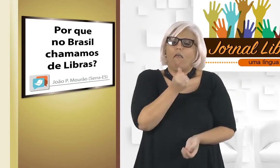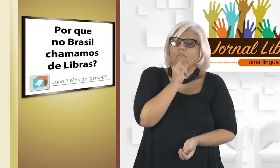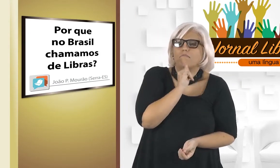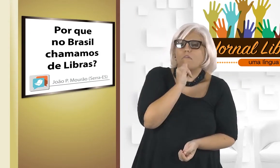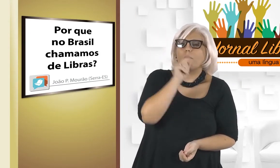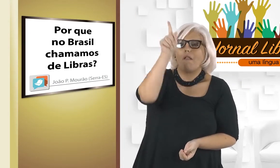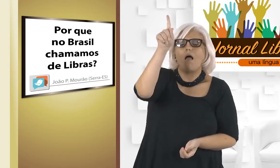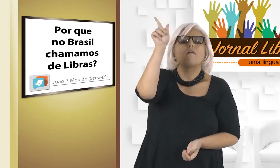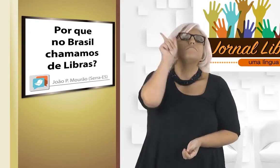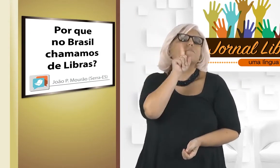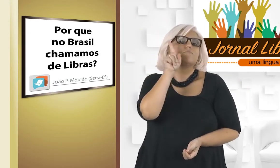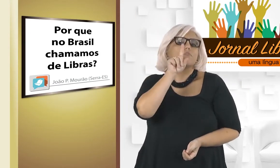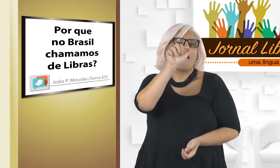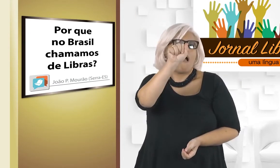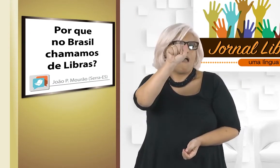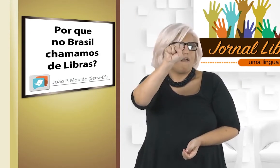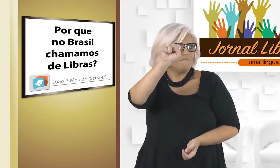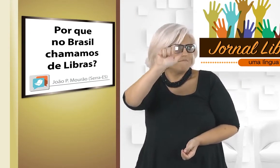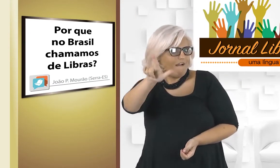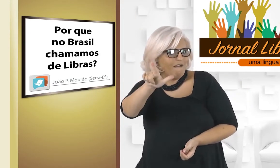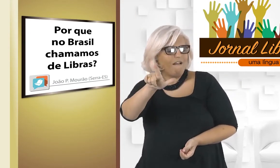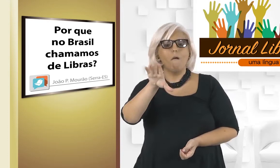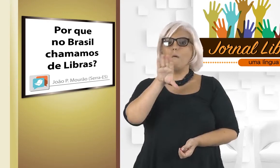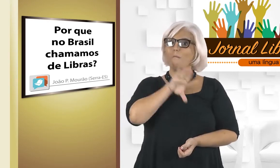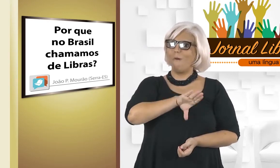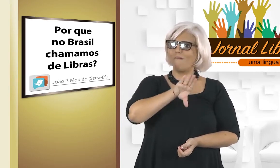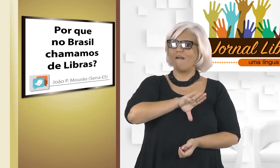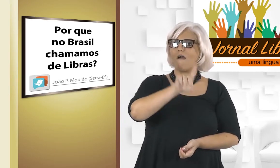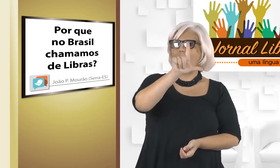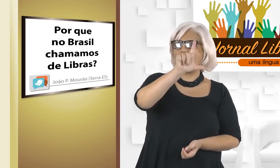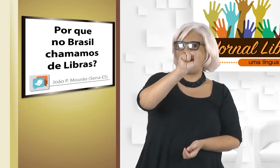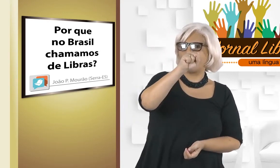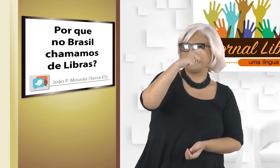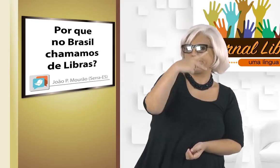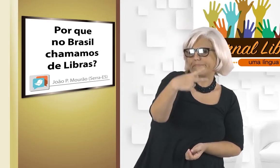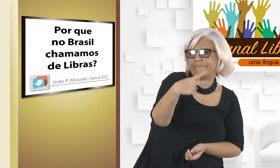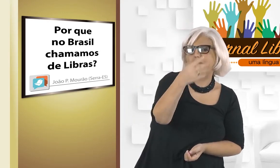Por exemplo: nos Estados Unidos é a língua americana de sinais, a ASL.